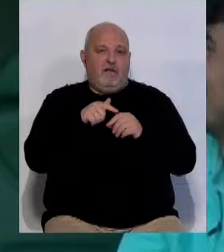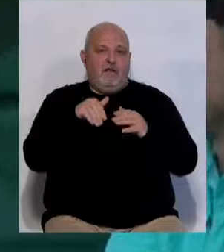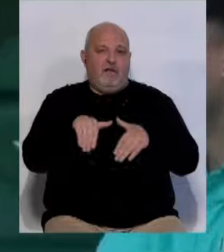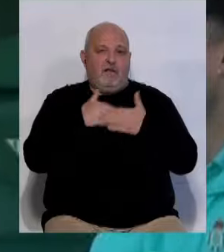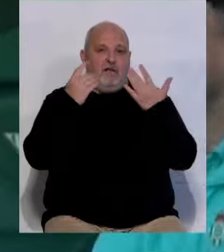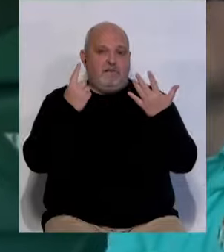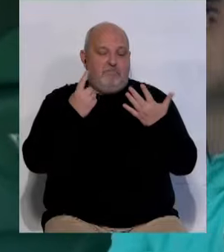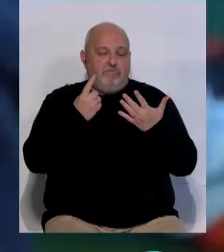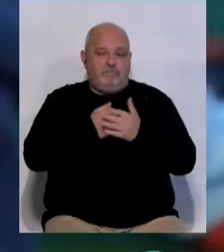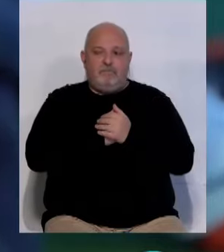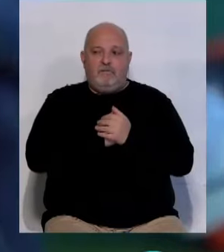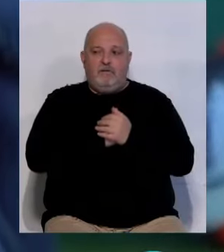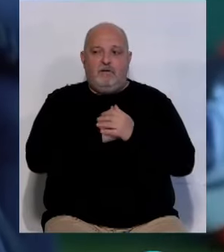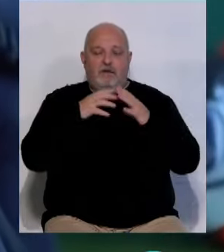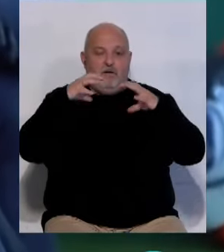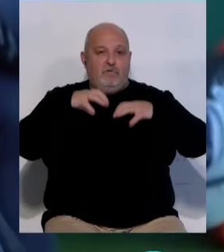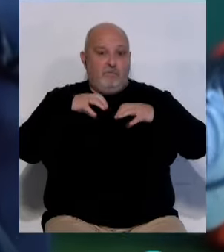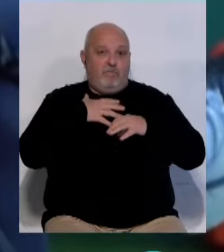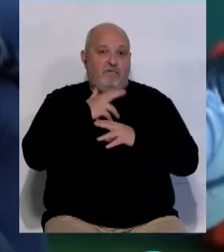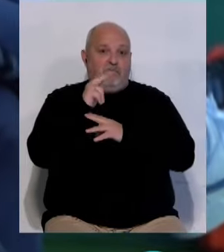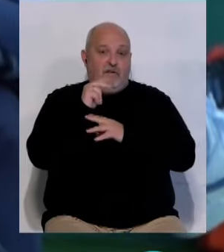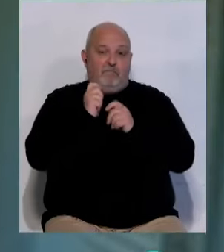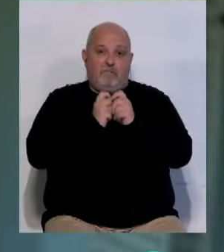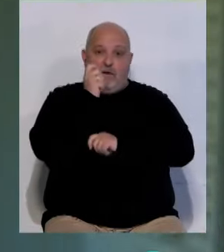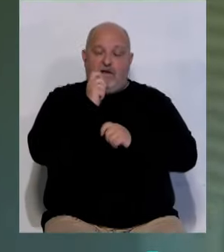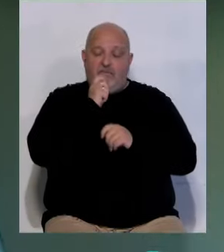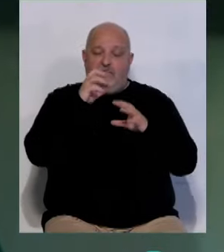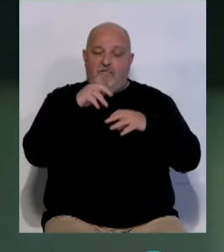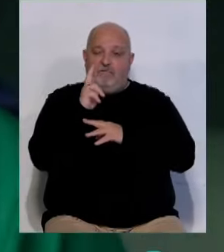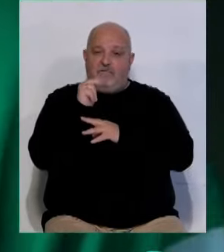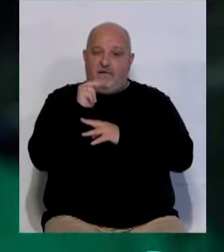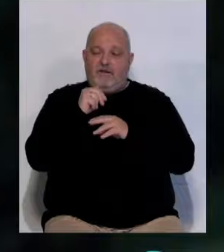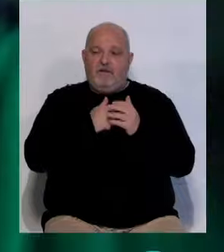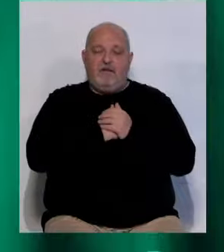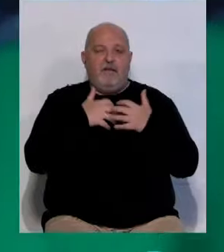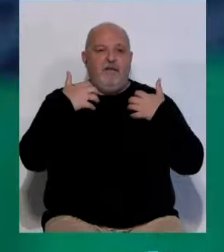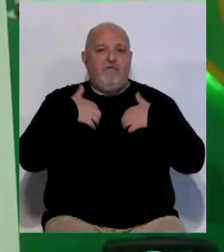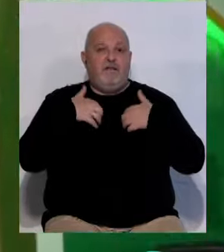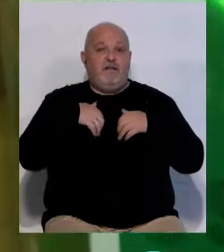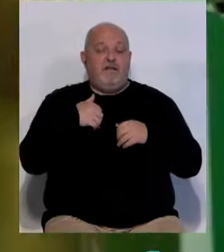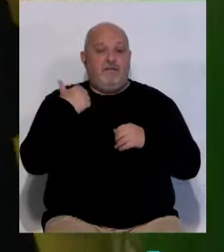hay que llevarse el chubasquero y el paragu para el viernes el betis de pellegrini que no llega